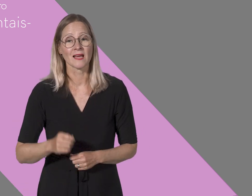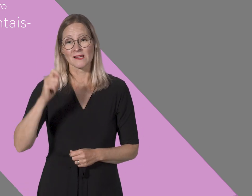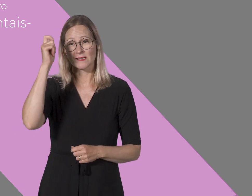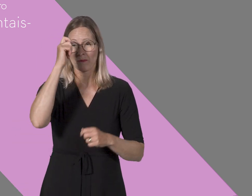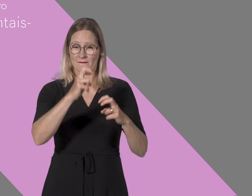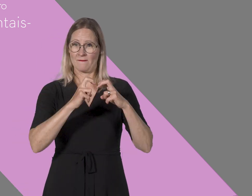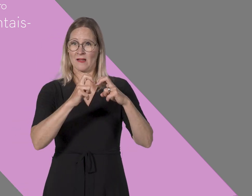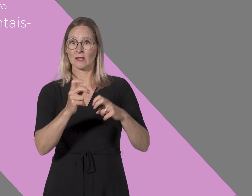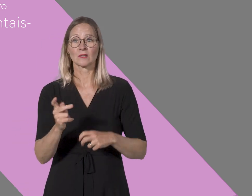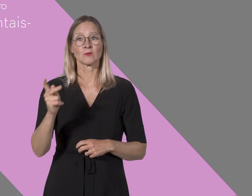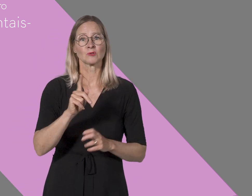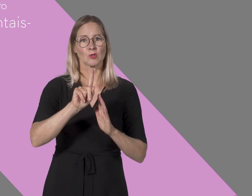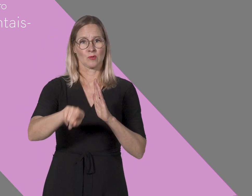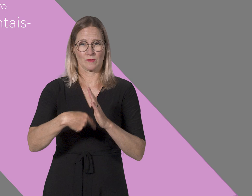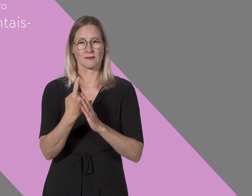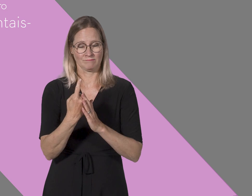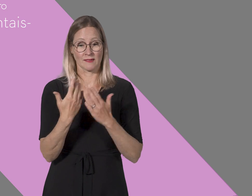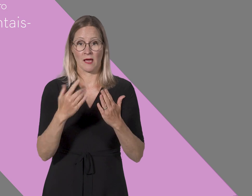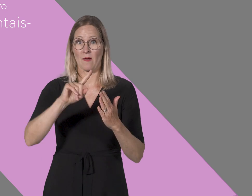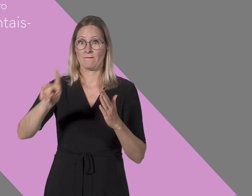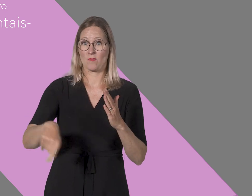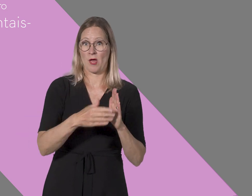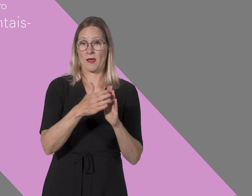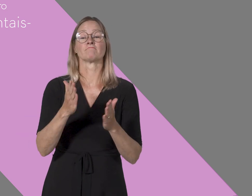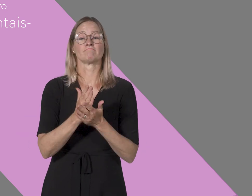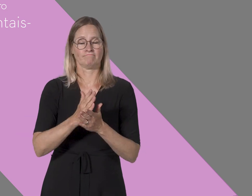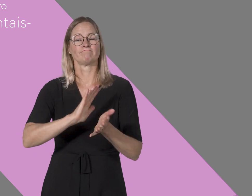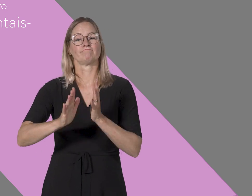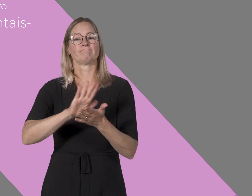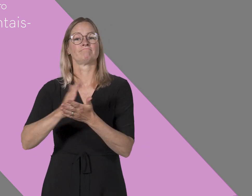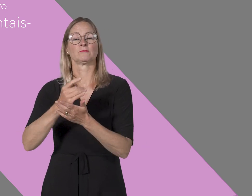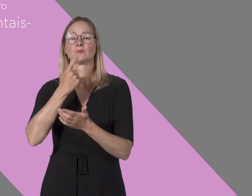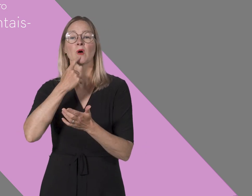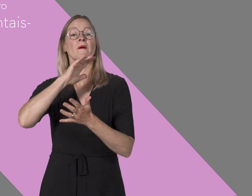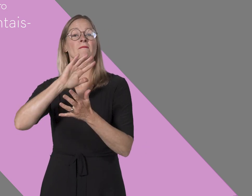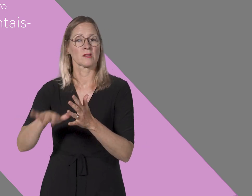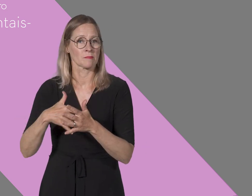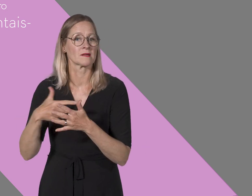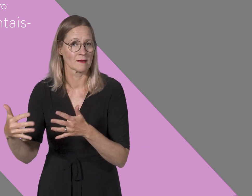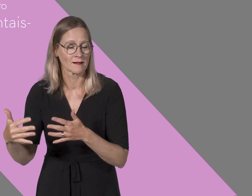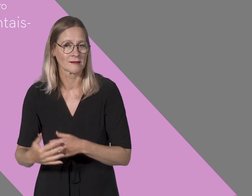Kaupunginvaltuuston kyselytunnit tulkataan tänä vuonna suomalaiselle viittomakielelle.